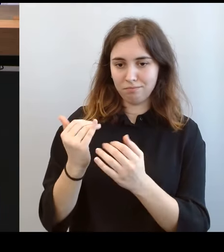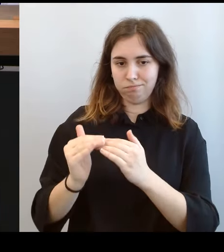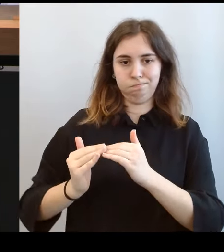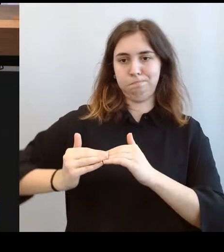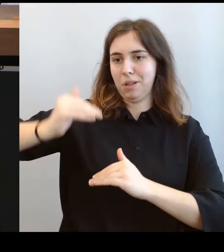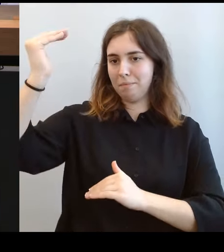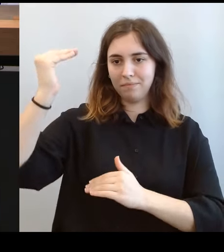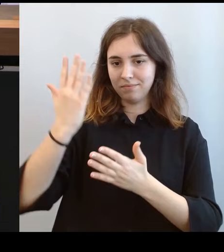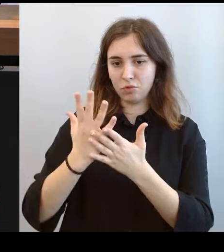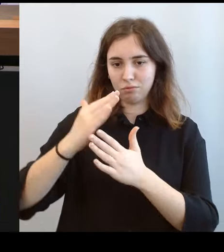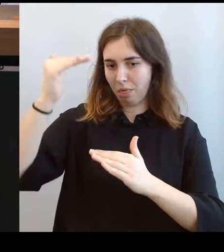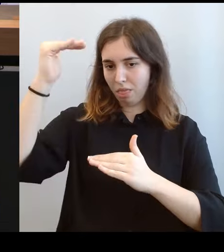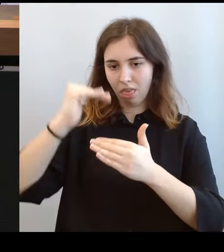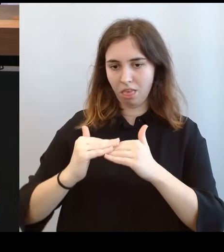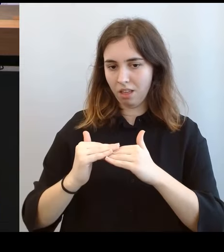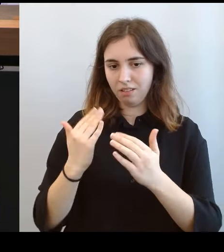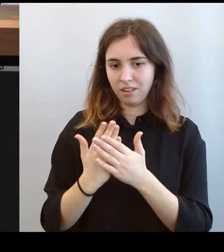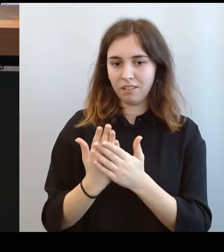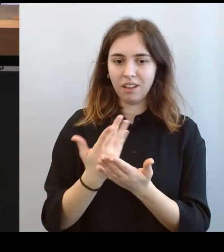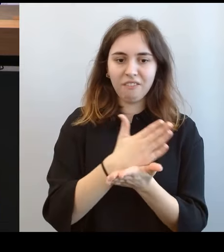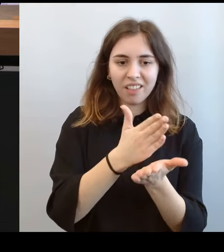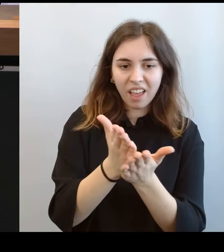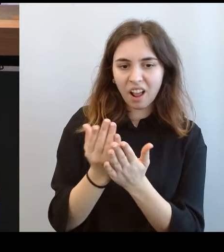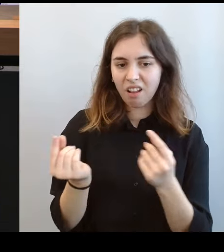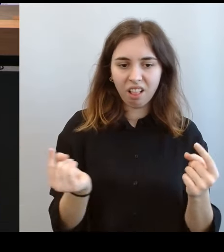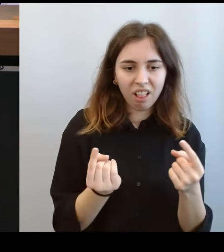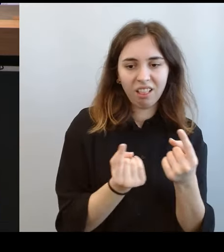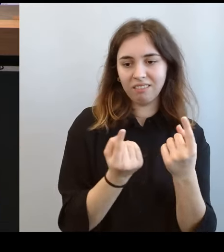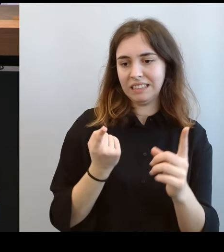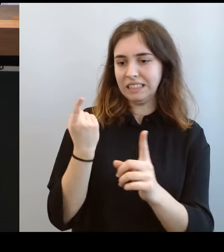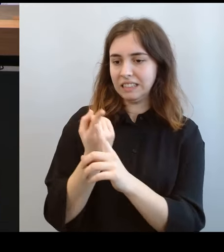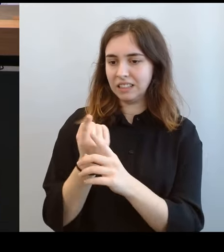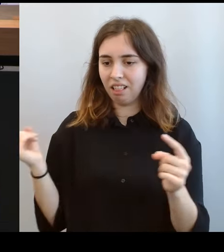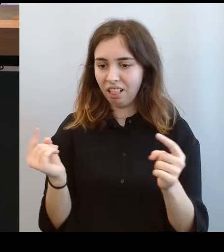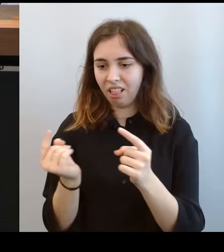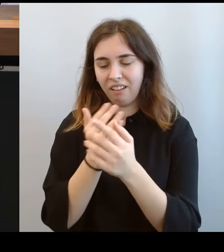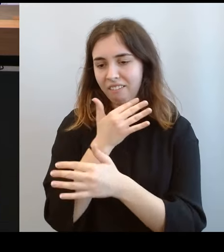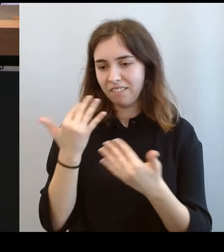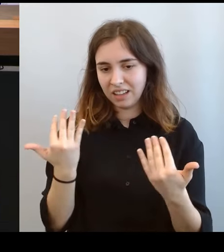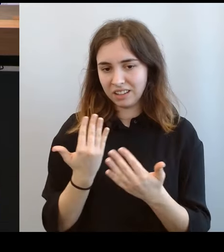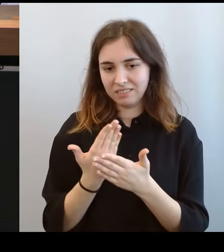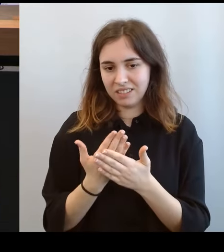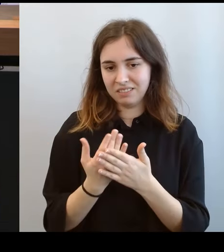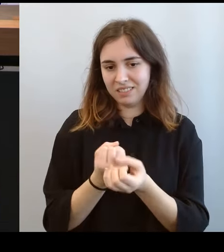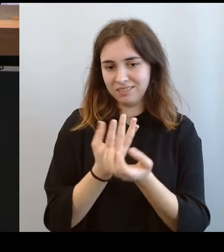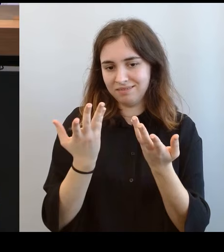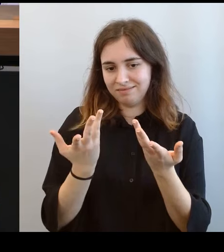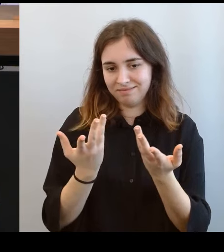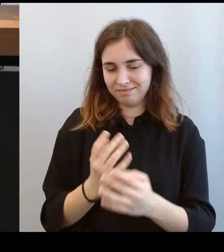und Zielkonflikten zwischen den Senatsverwaltungen führen wird. Dies ist dann auch die Bewährungsprobe für diese Regelungen